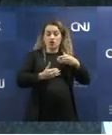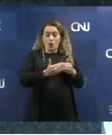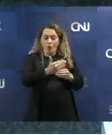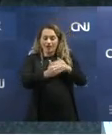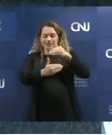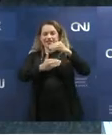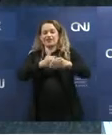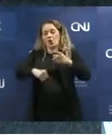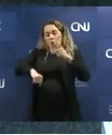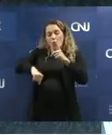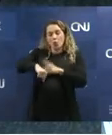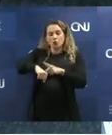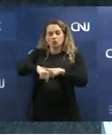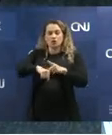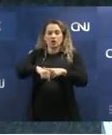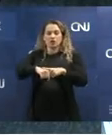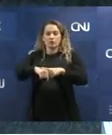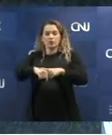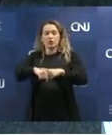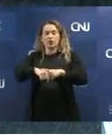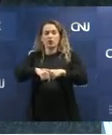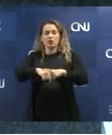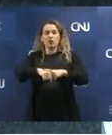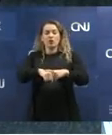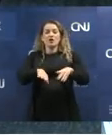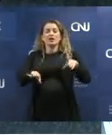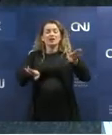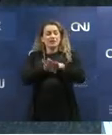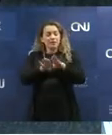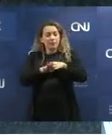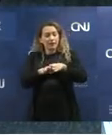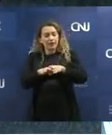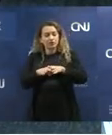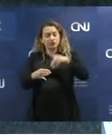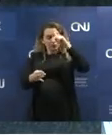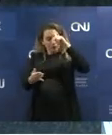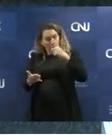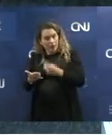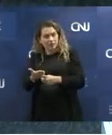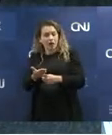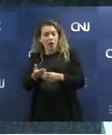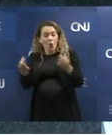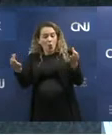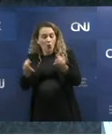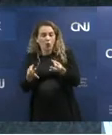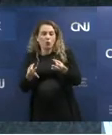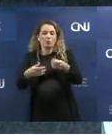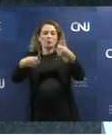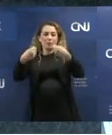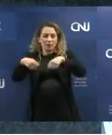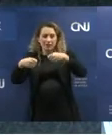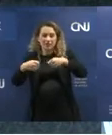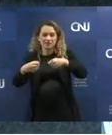ou despachar e de determinar as providências necessárias para que os atos processuais se realizem nos prazos legais.